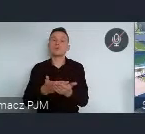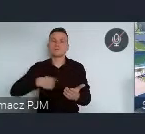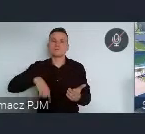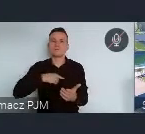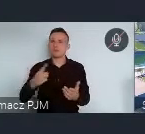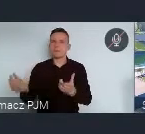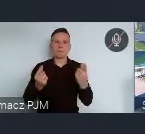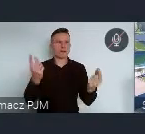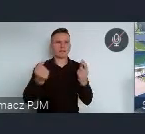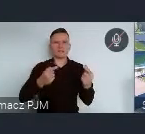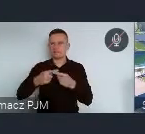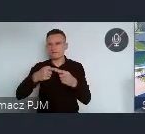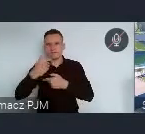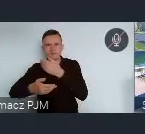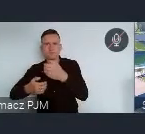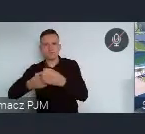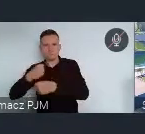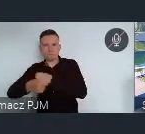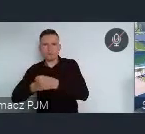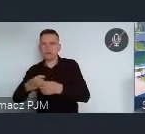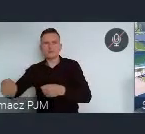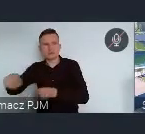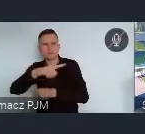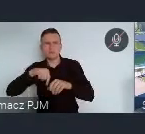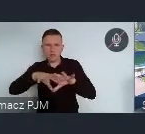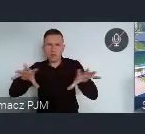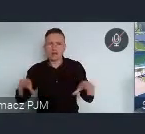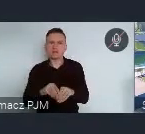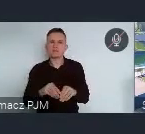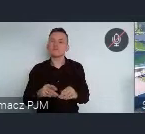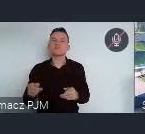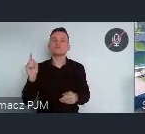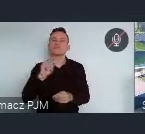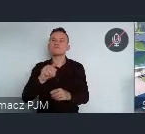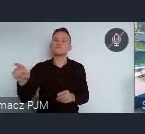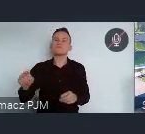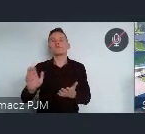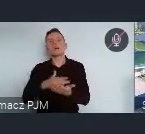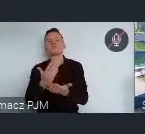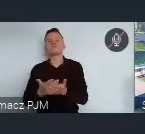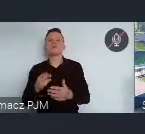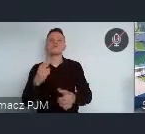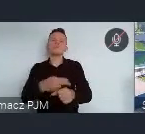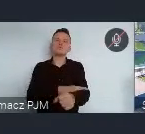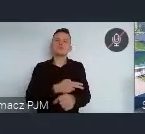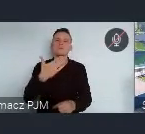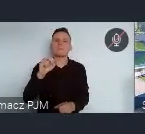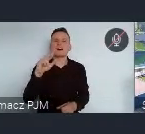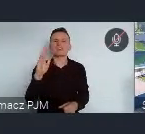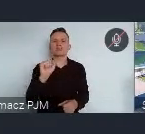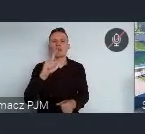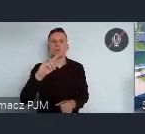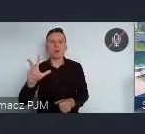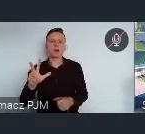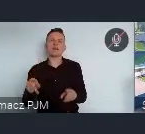a więc włączamy decydentów zarówno po stronie urzędów marszałkowskich, jak i województw czy wojewodów,